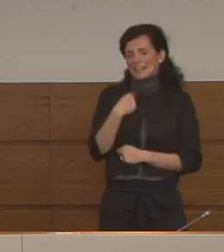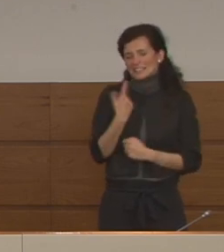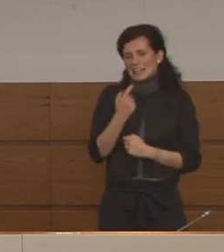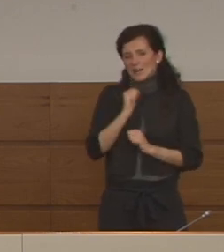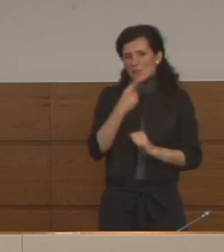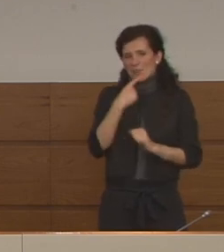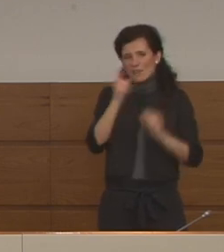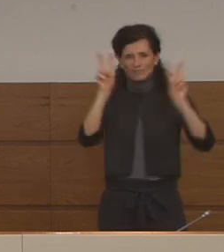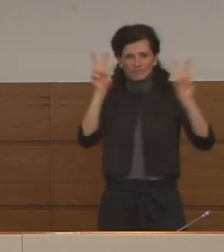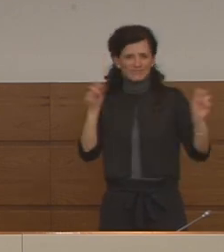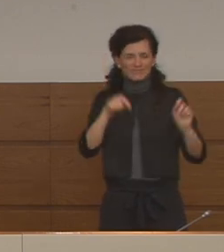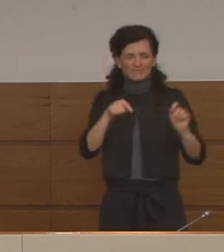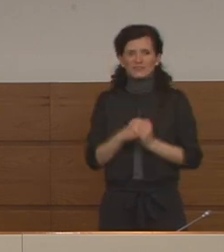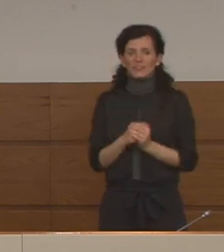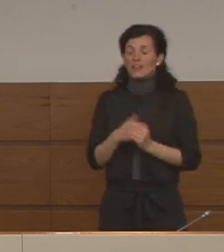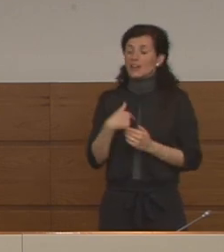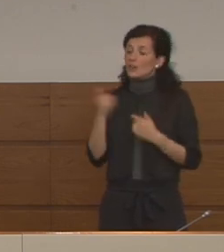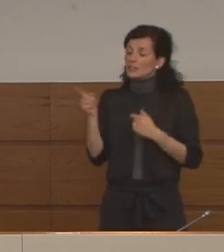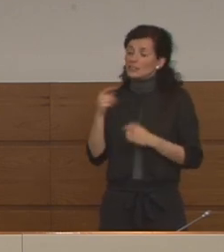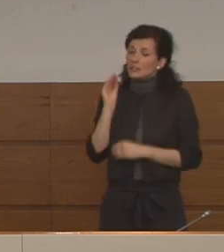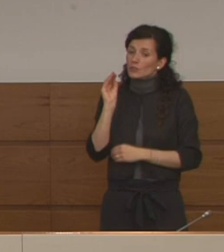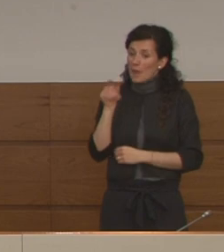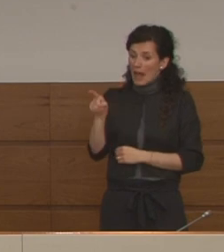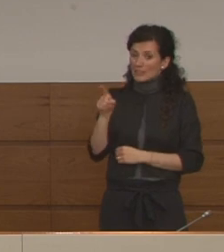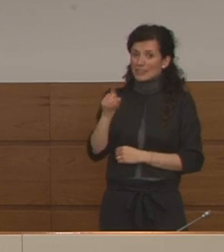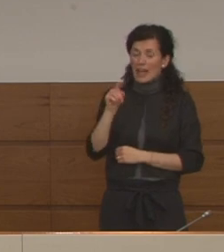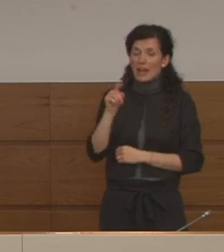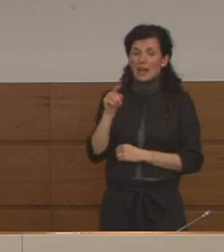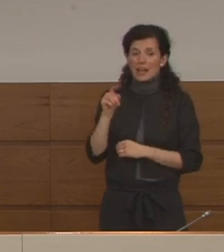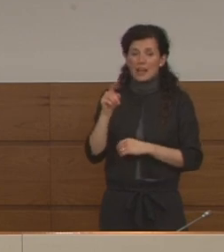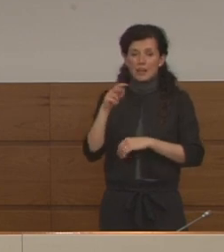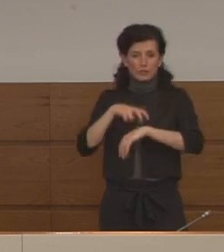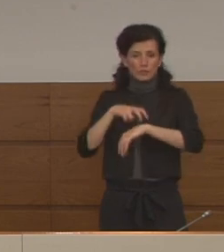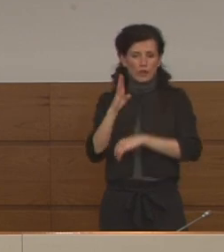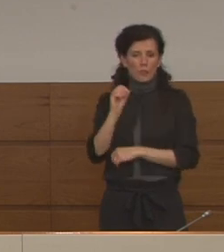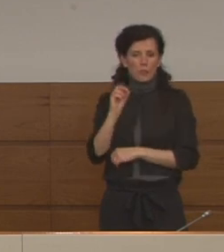Angelo, io volevo farti una domanda che però non ti appartiene.